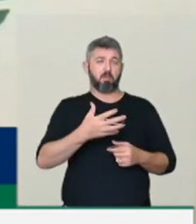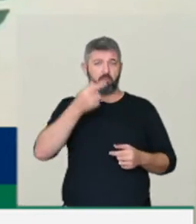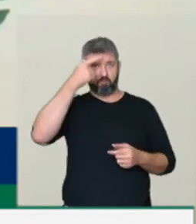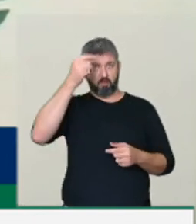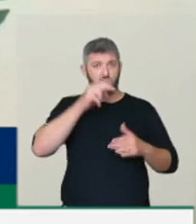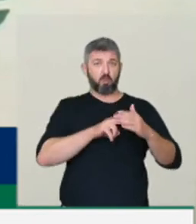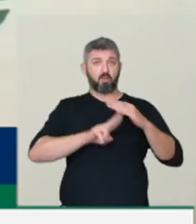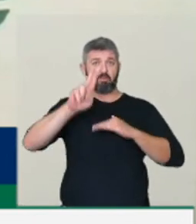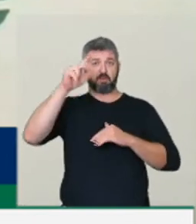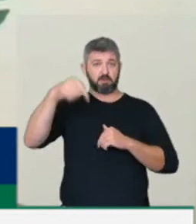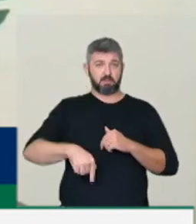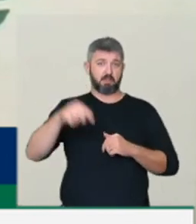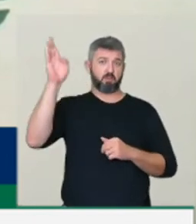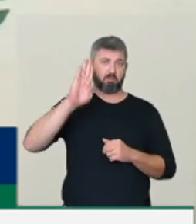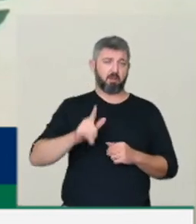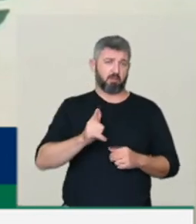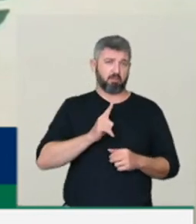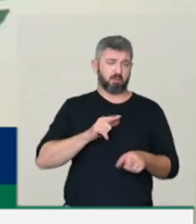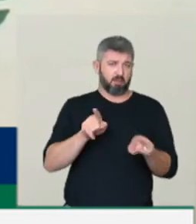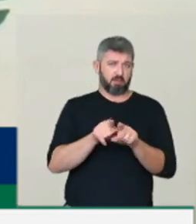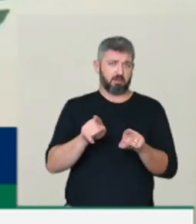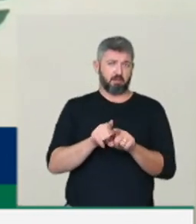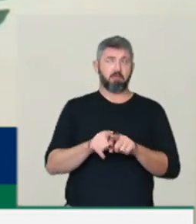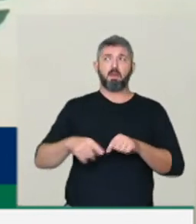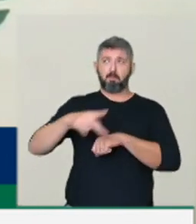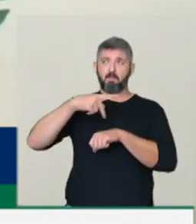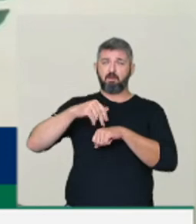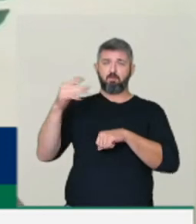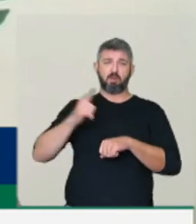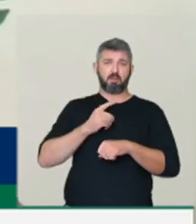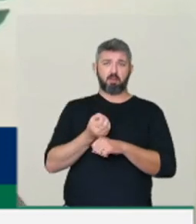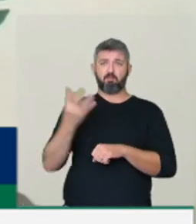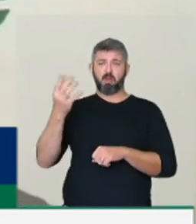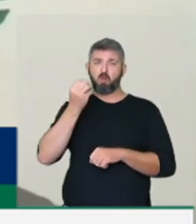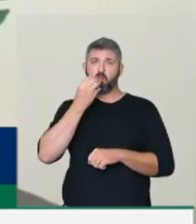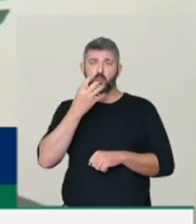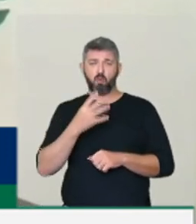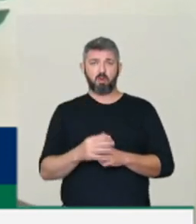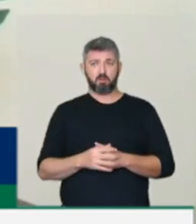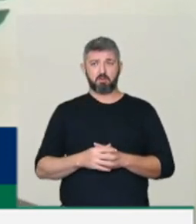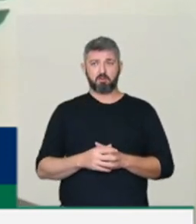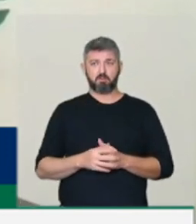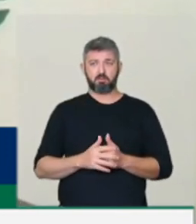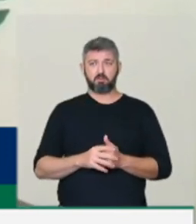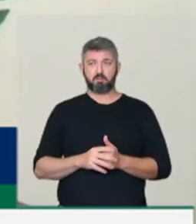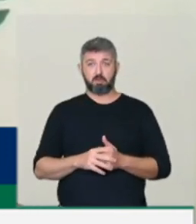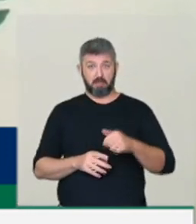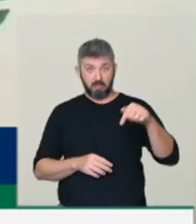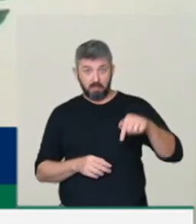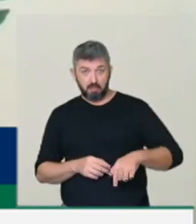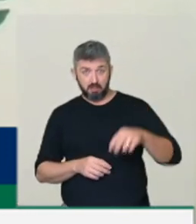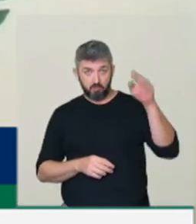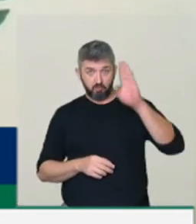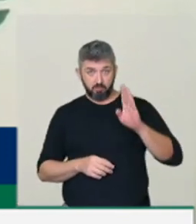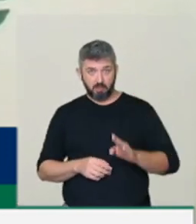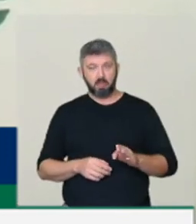BOAS FACULDADES E BOAS UNIVERSIDADES TAMBÉM NOS OUTROS PAÍSES. E AQUI NO BRASIL TAMBÉM TEMOS